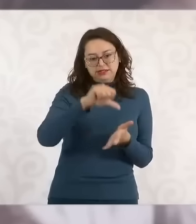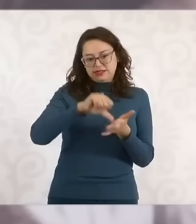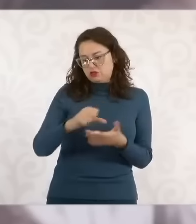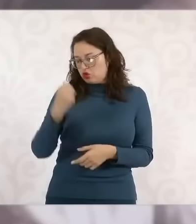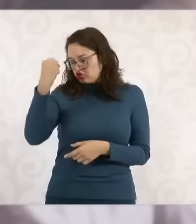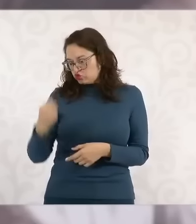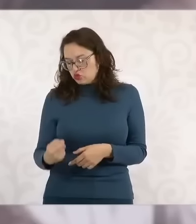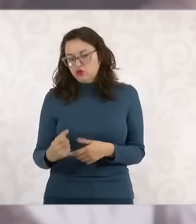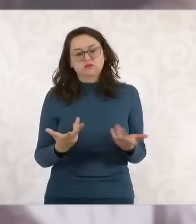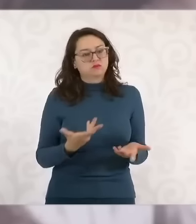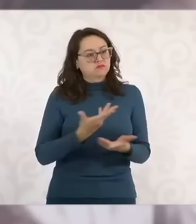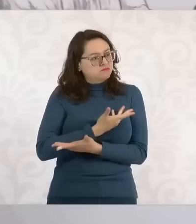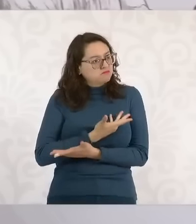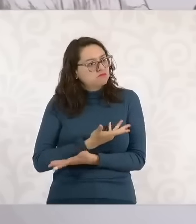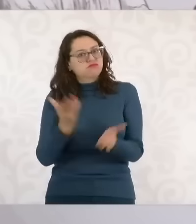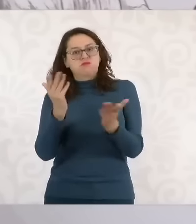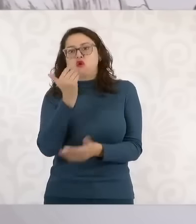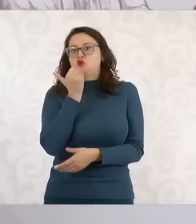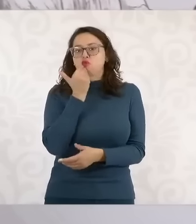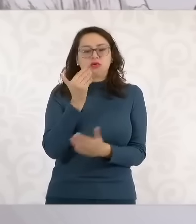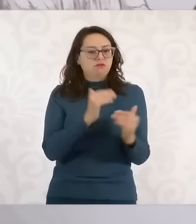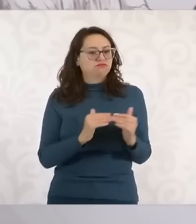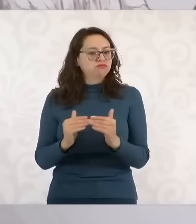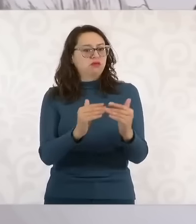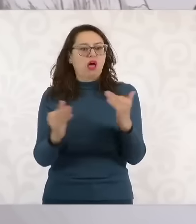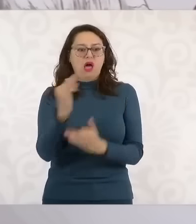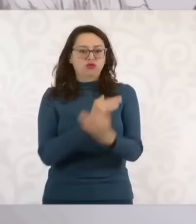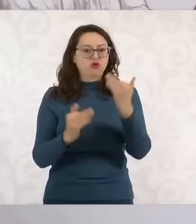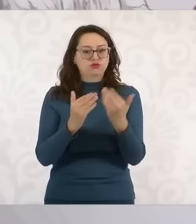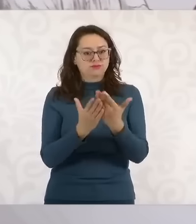llevar proteína y productos de alta calidad a todos los a todas las familias mexicanas.